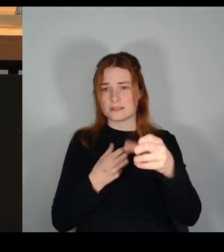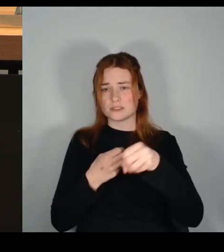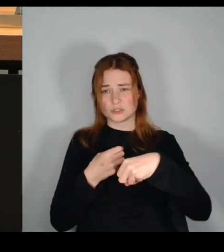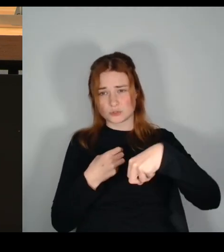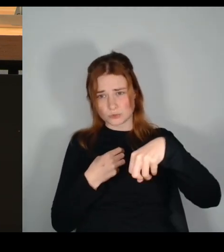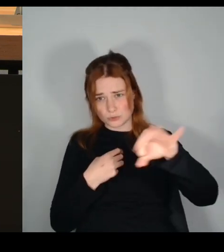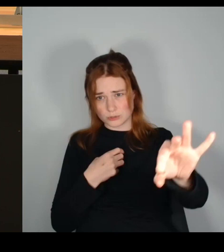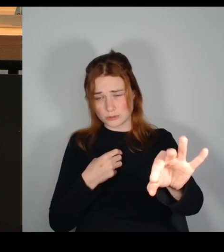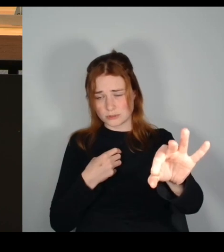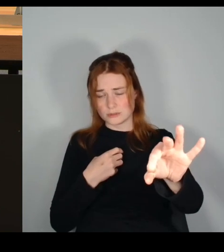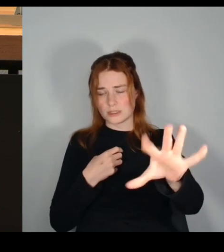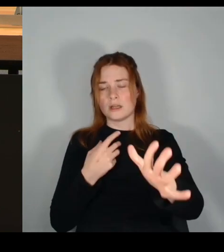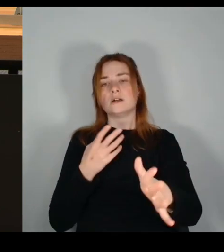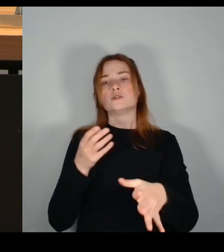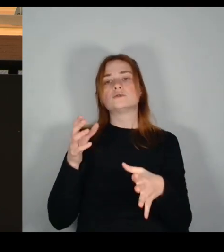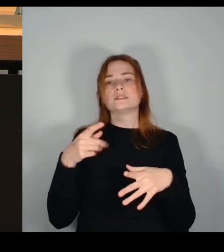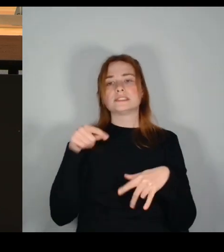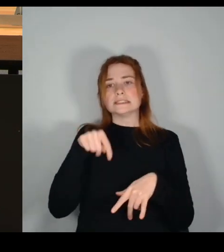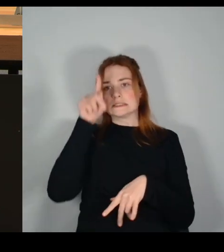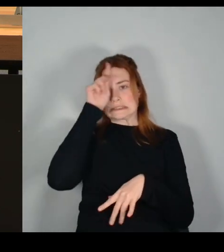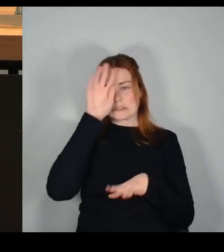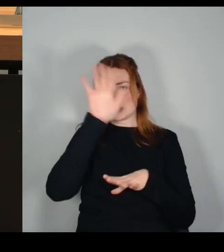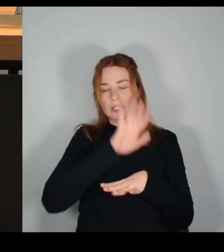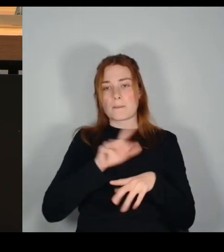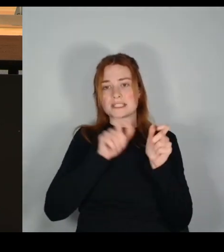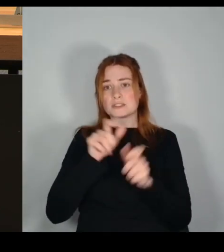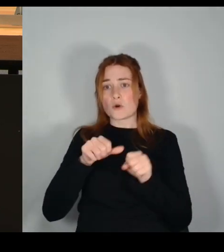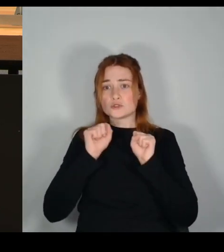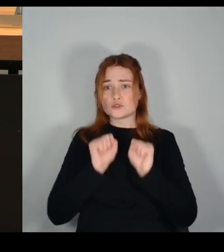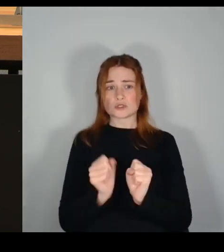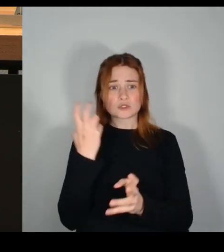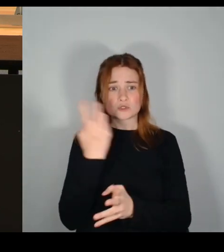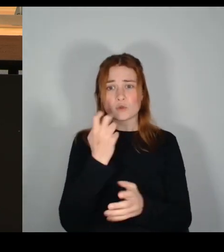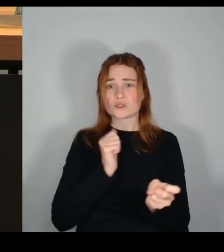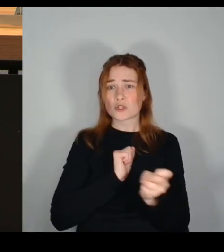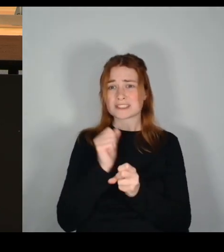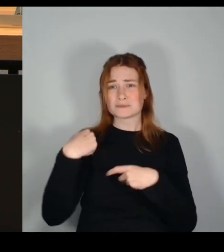Schätzungsweise haben bis zu 10.000 Jesidinnen sind sie von